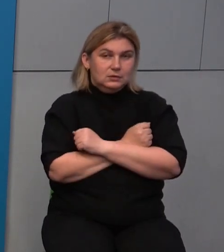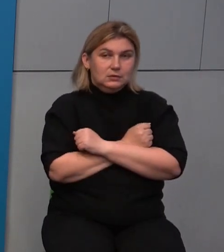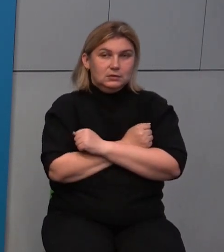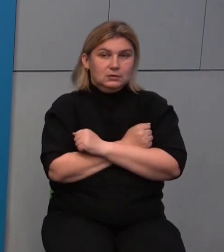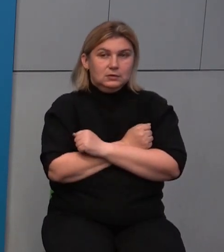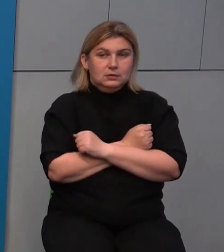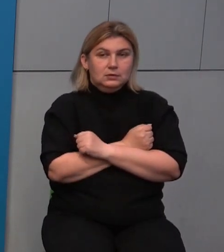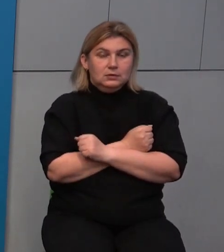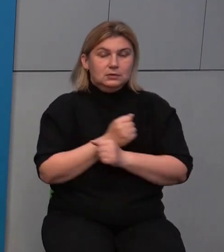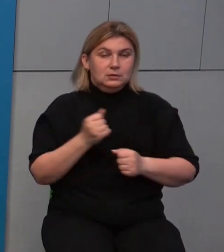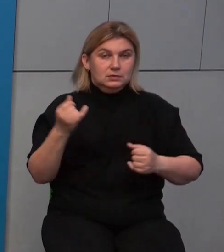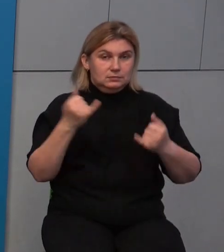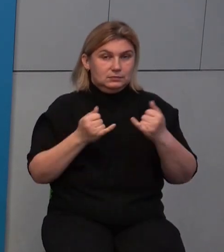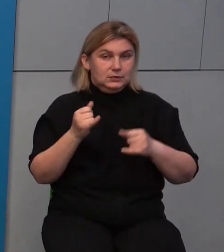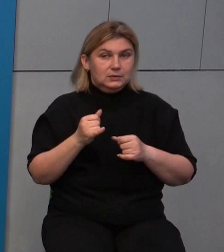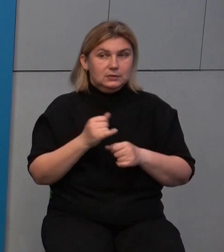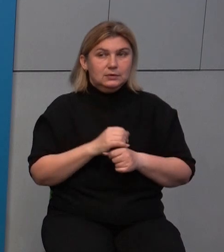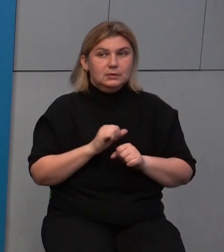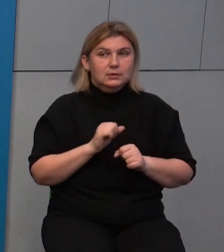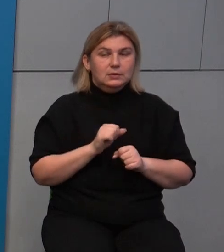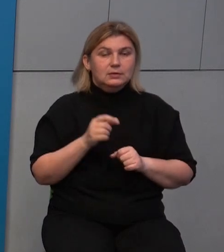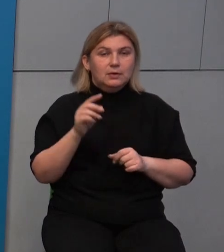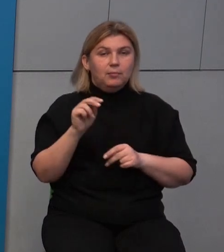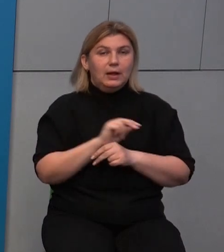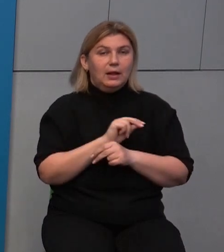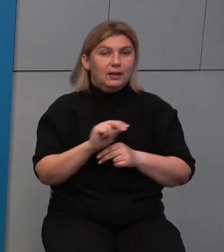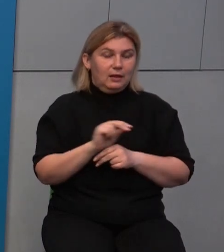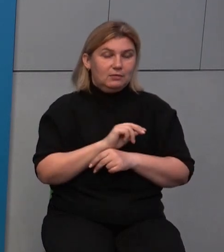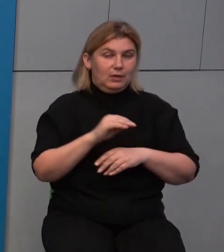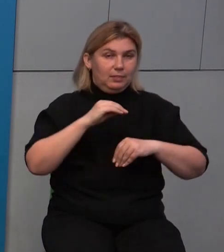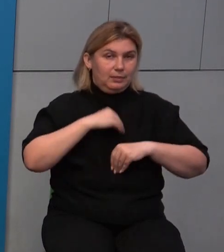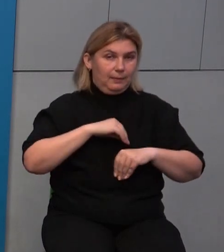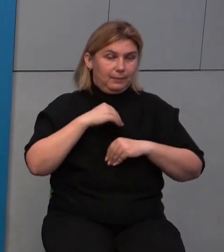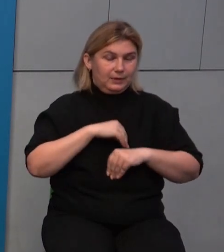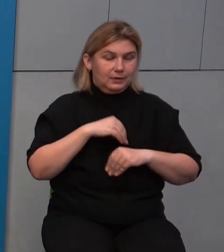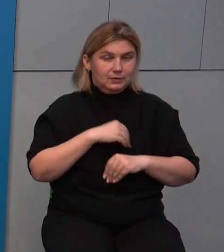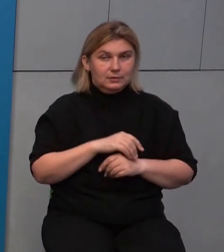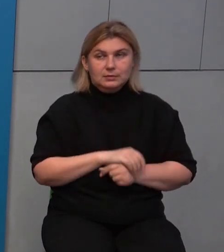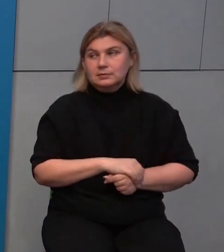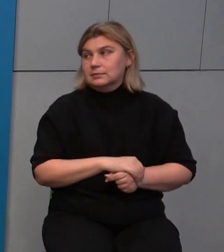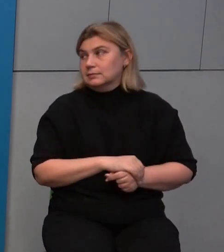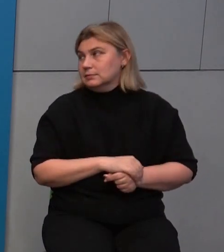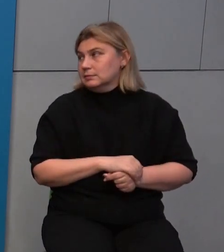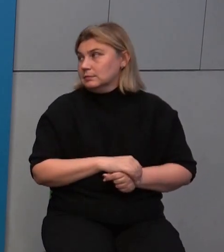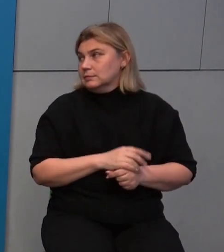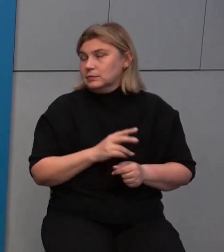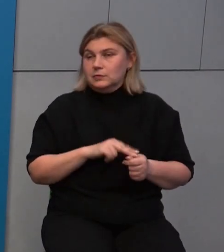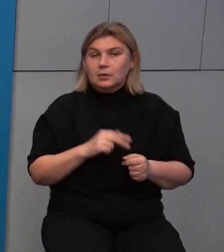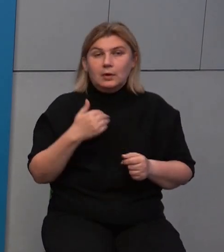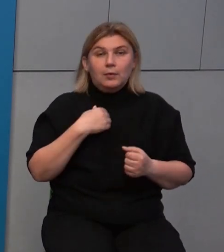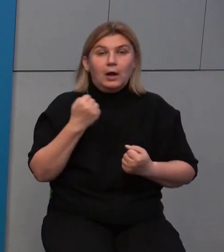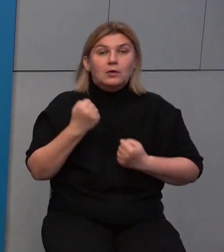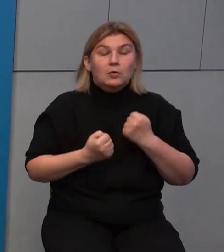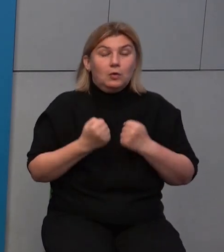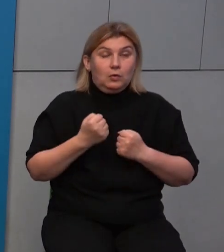te substancje aktywne, do tego, żeby leczyć depresję, zwłaszcza taką, która była lekooporna.